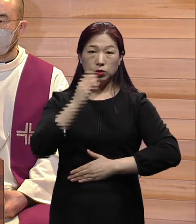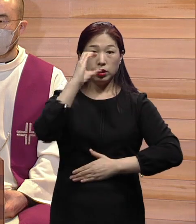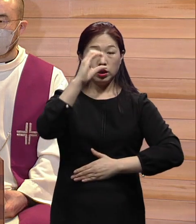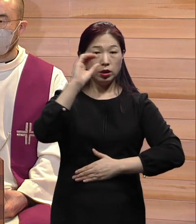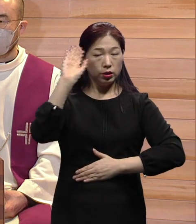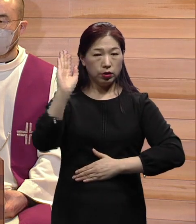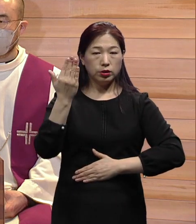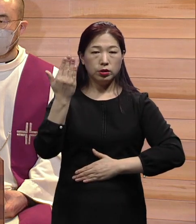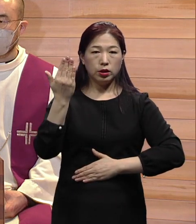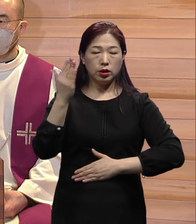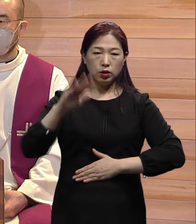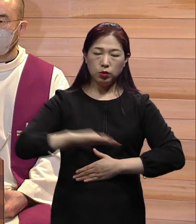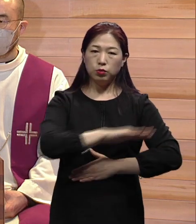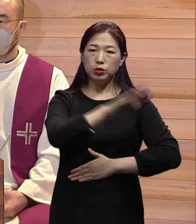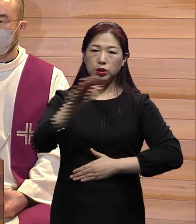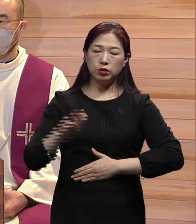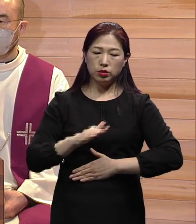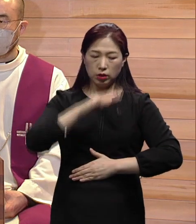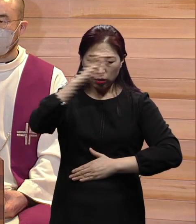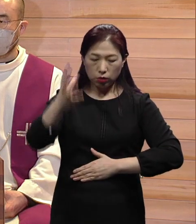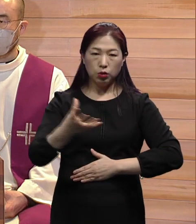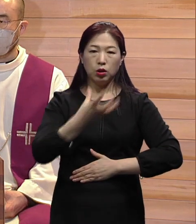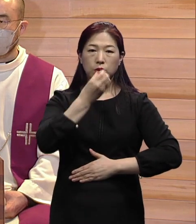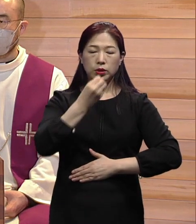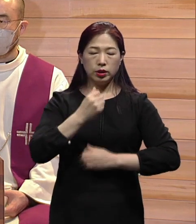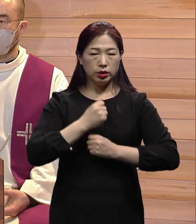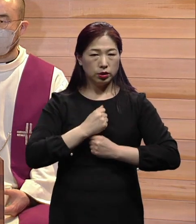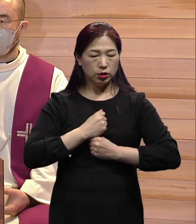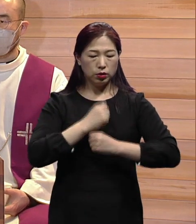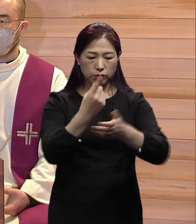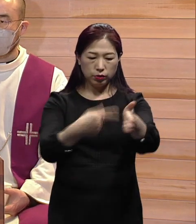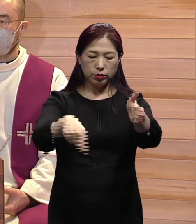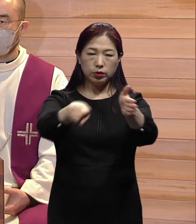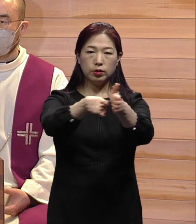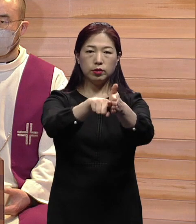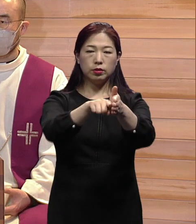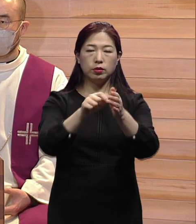우리는 성전의 거룩함과 거룩함을 지키기 위해